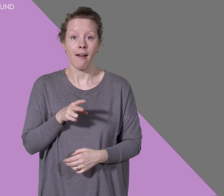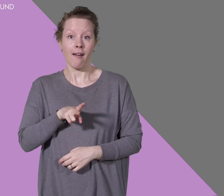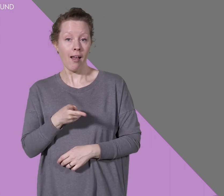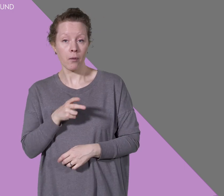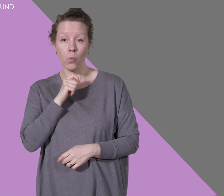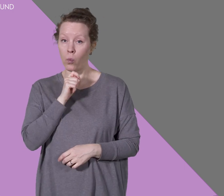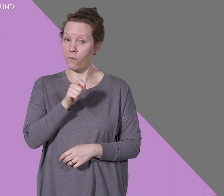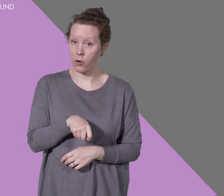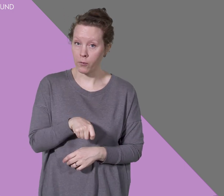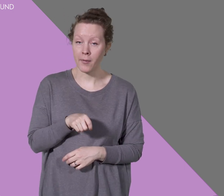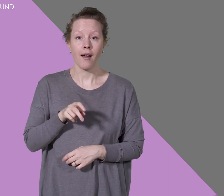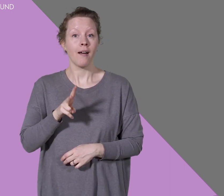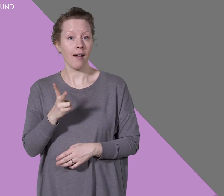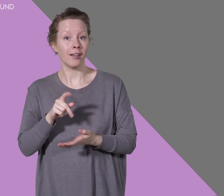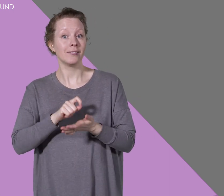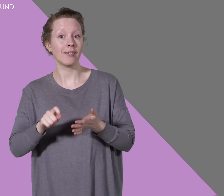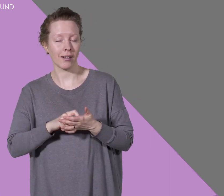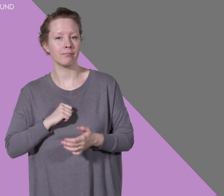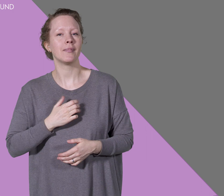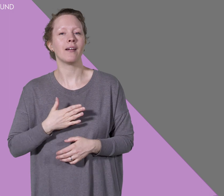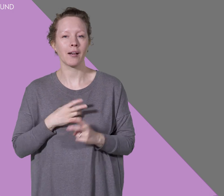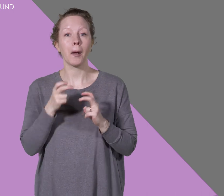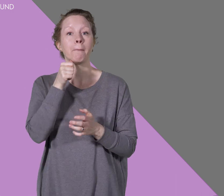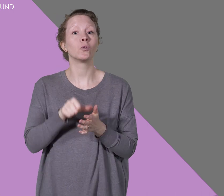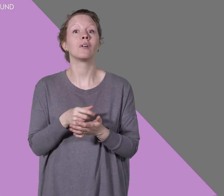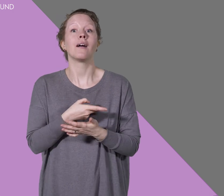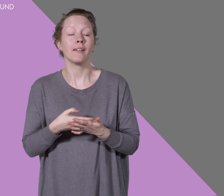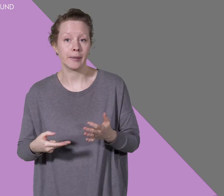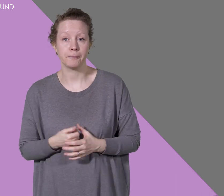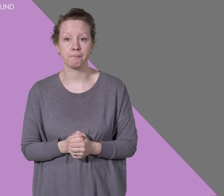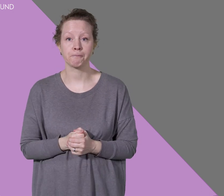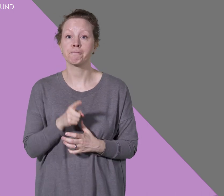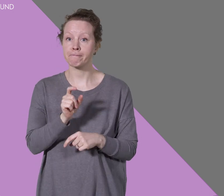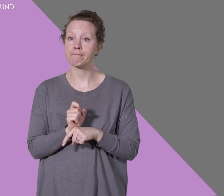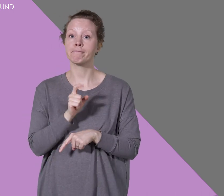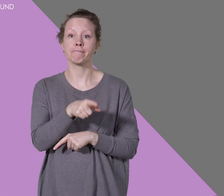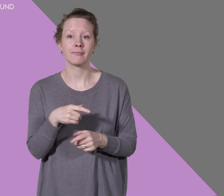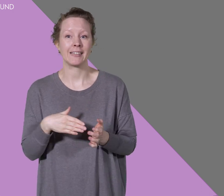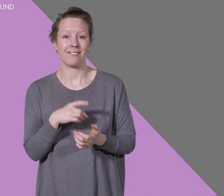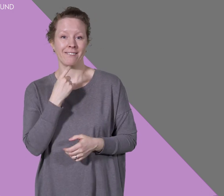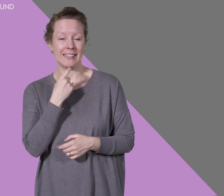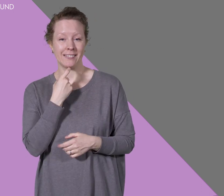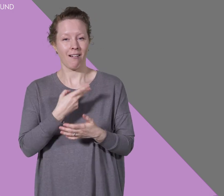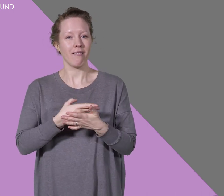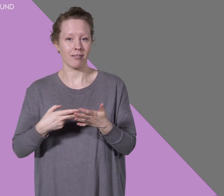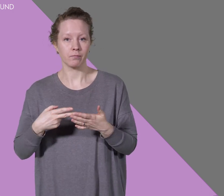ordförandens eller sekreterarens e-postadress till adressen -